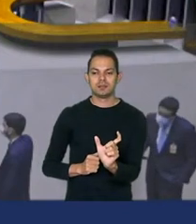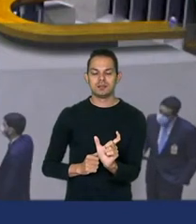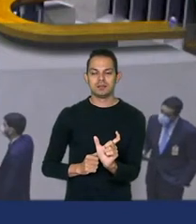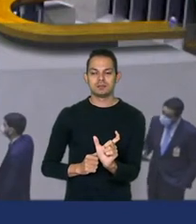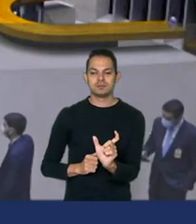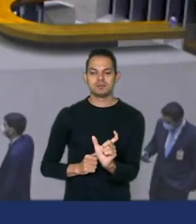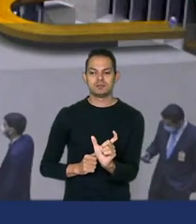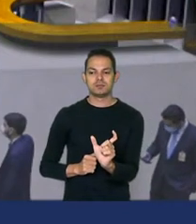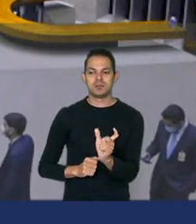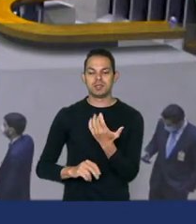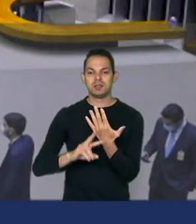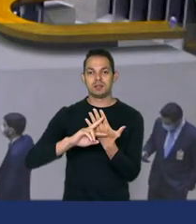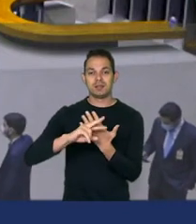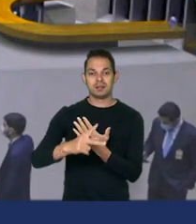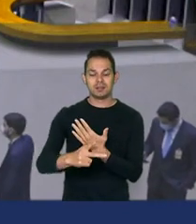ÁREA PARA SER INSTALADO OS -- CASSINOS. [DEPUTADO]: